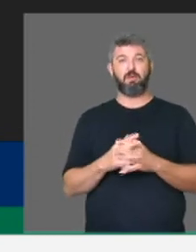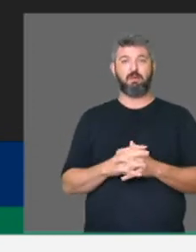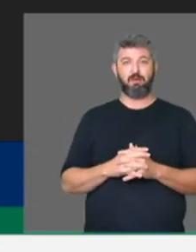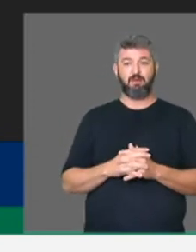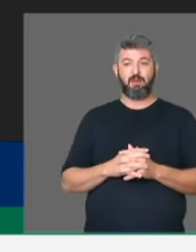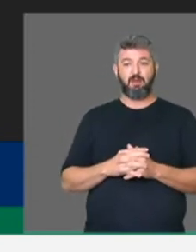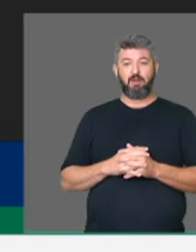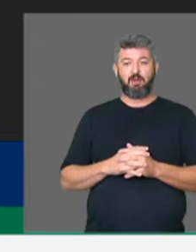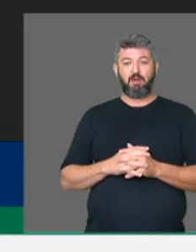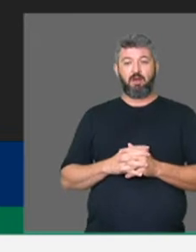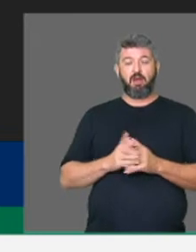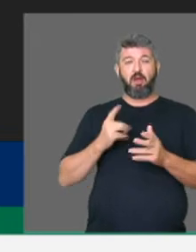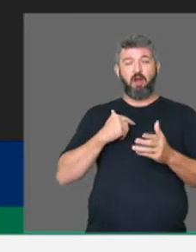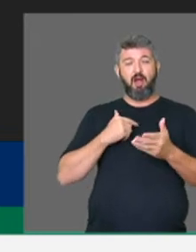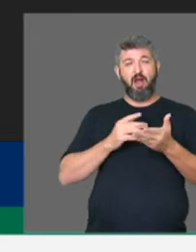PARABÉNS AO RELATOR PELO SEU